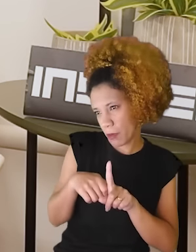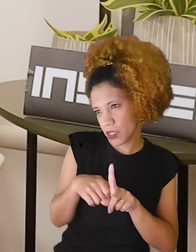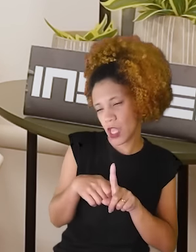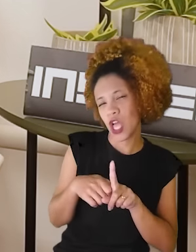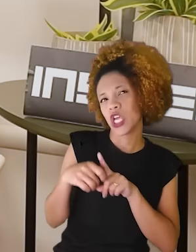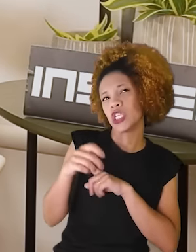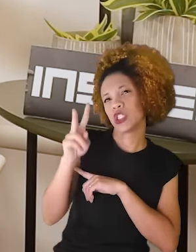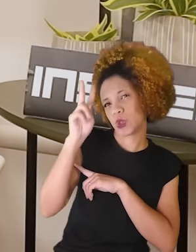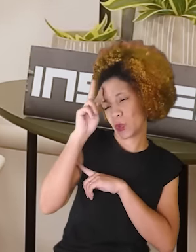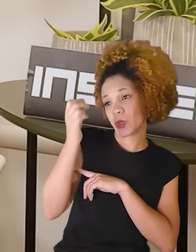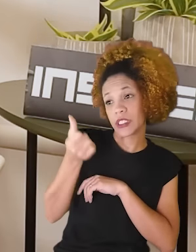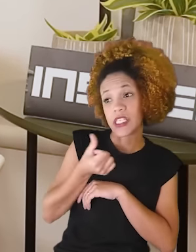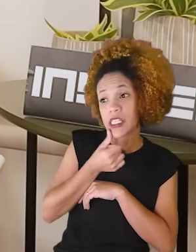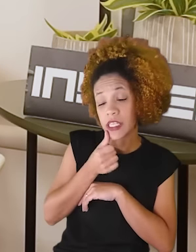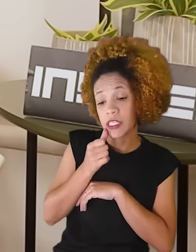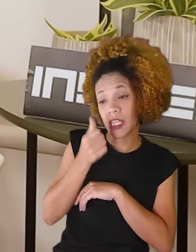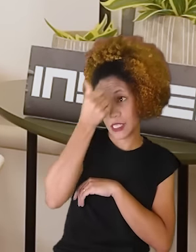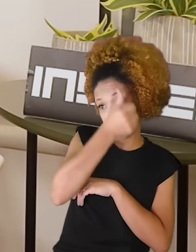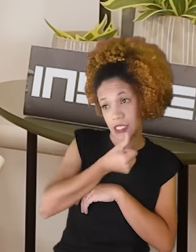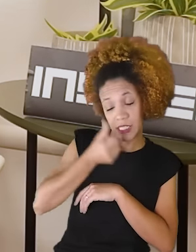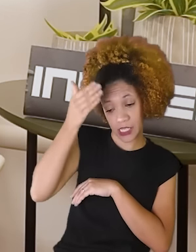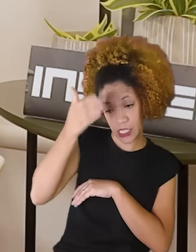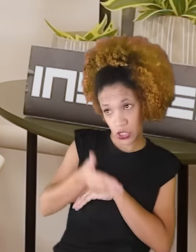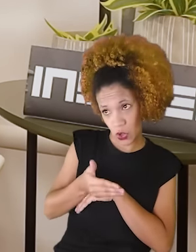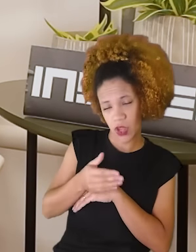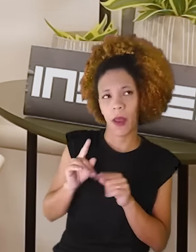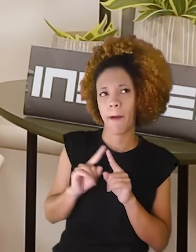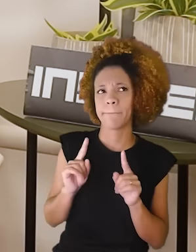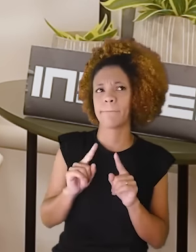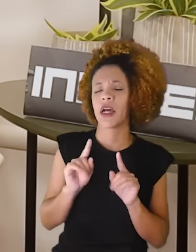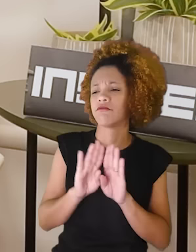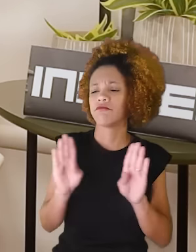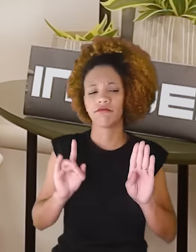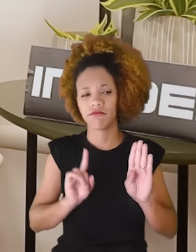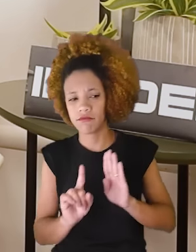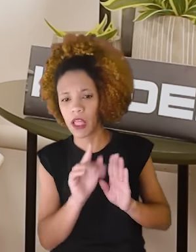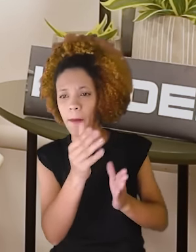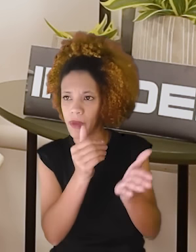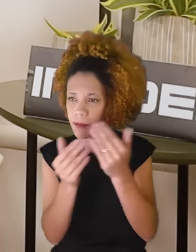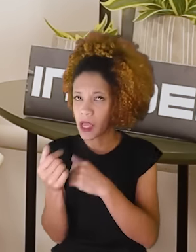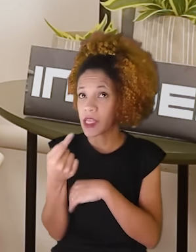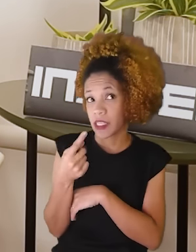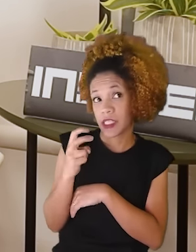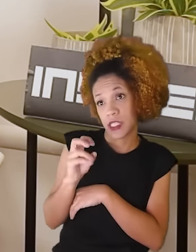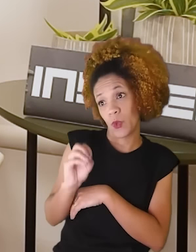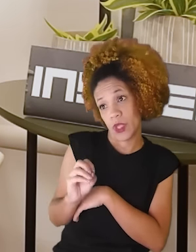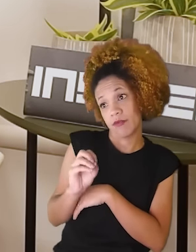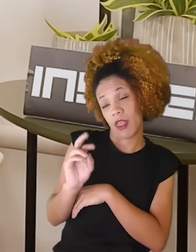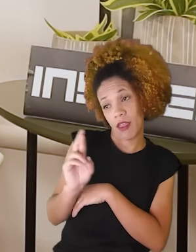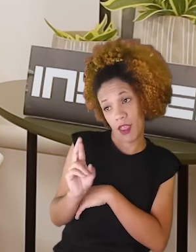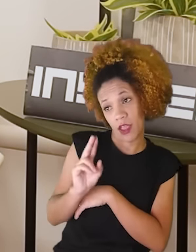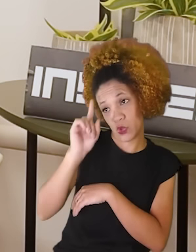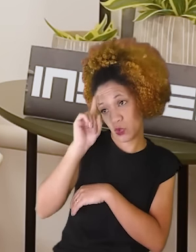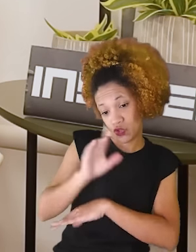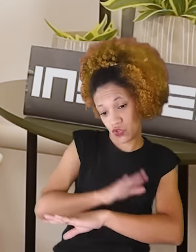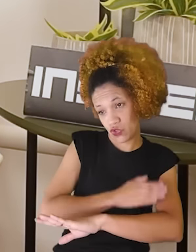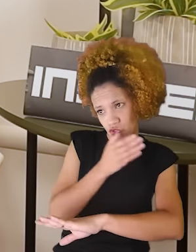de segunda a sexta 6 horas por dia e esse bagulho de promot que eu fazia eu ganhava R 150 por dia e